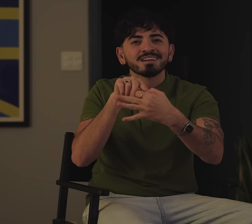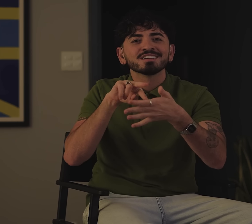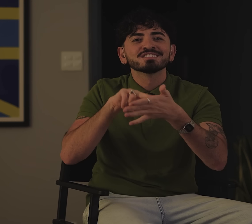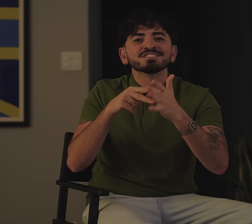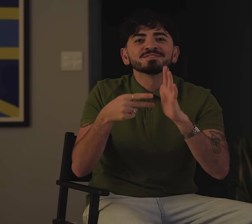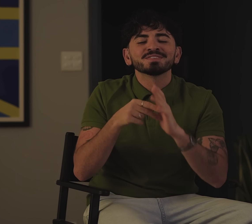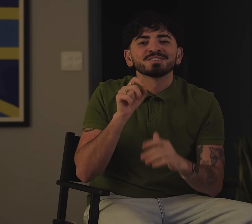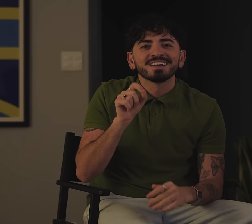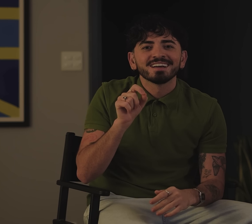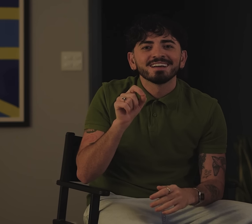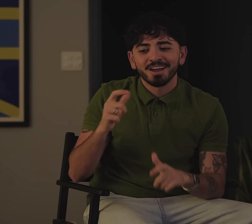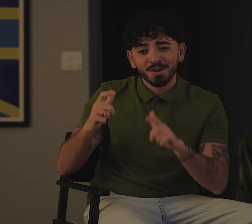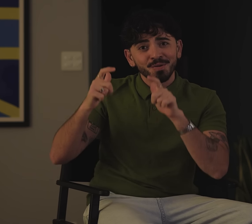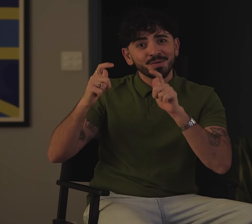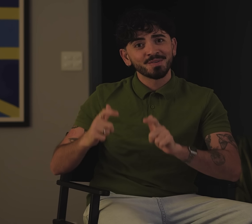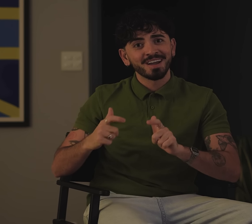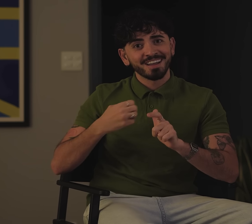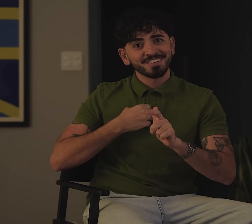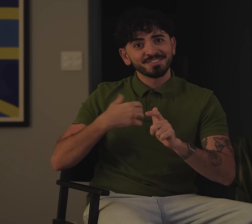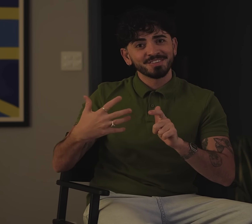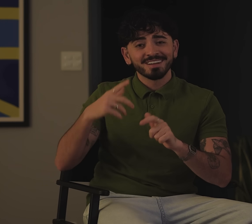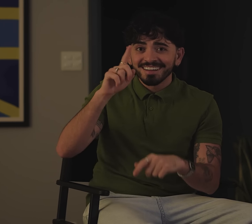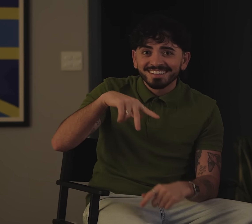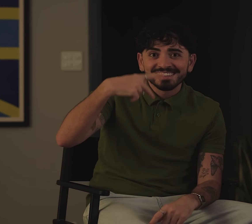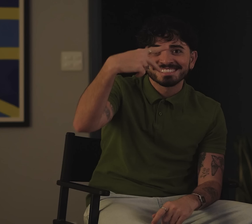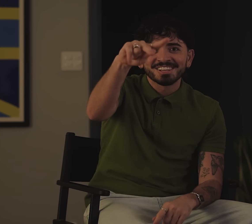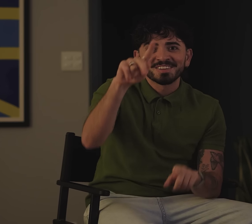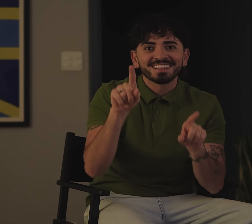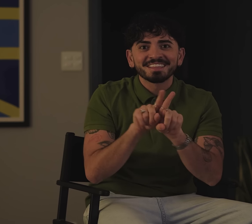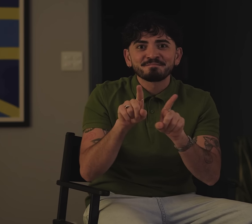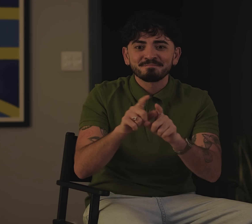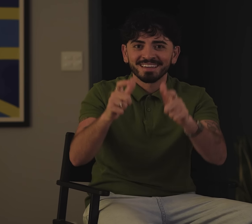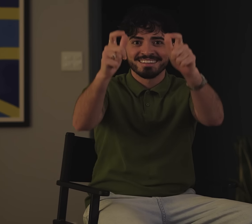O que significa isso? Que o lugar da Euforie-se é seu também.